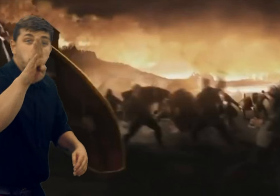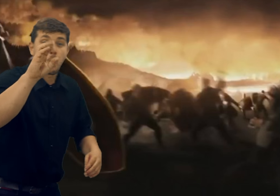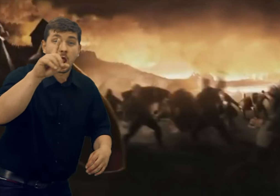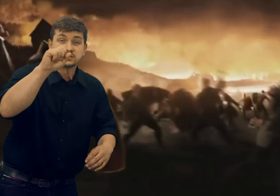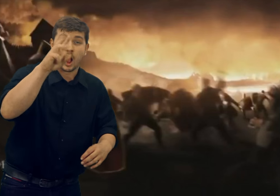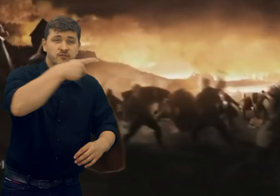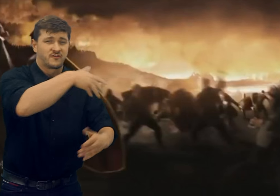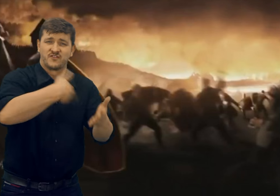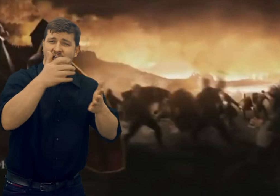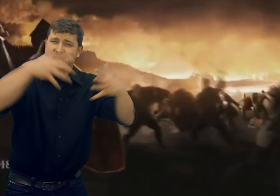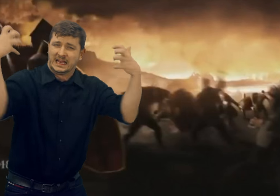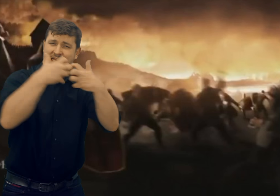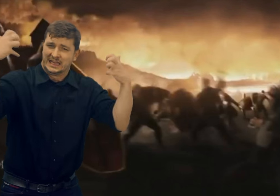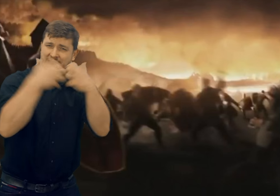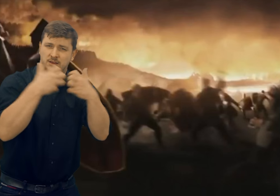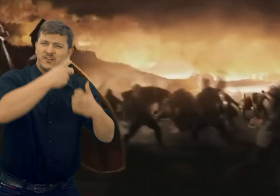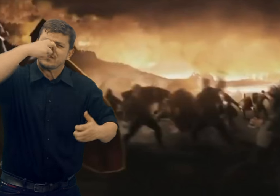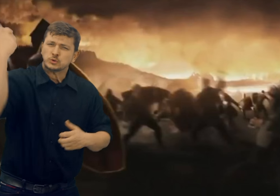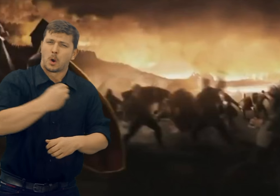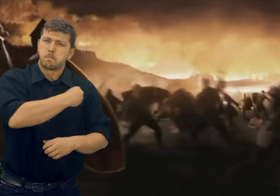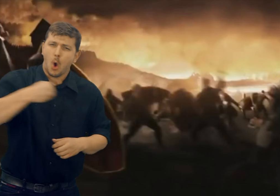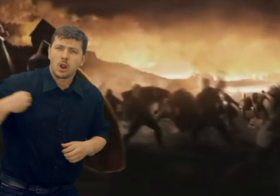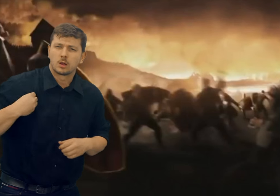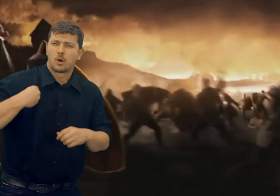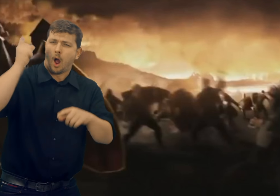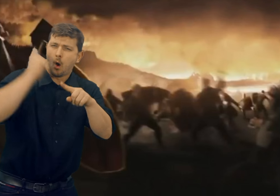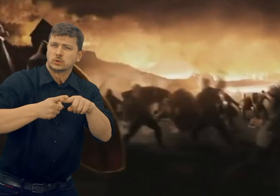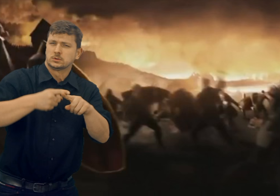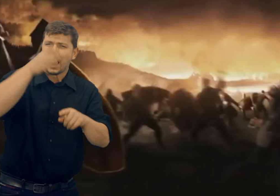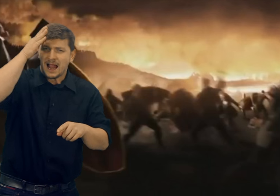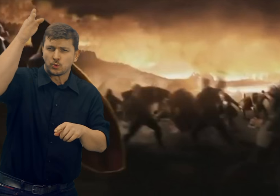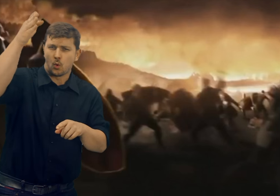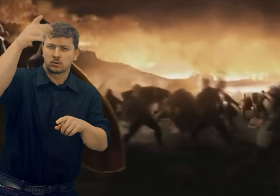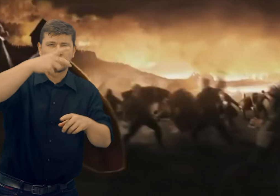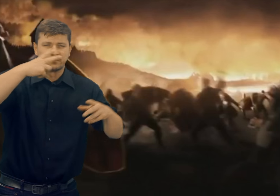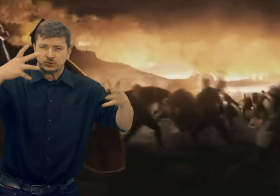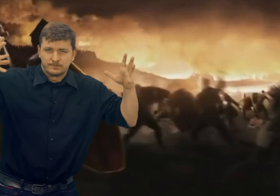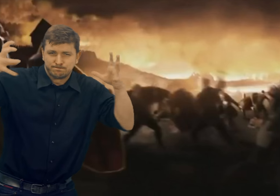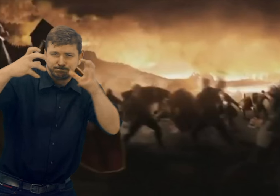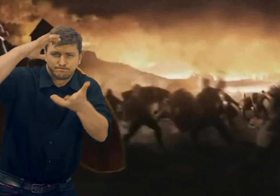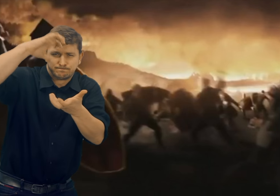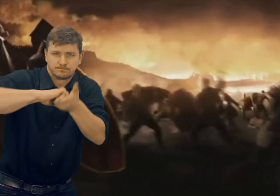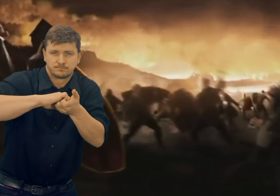Boleslaw führte Kriege, weil er wollte das Polen eine Einheit wird, aber genauso wollte er das Christentum verbreiten.